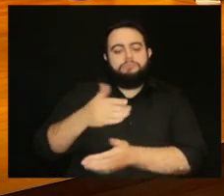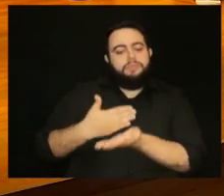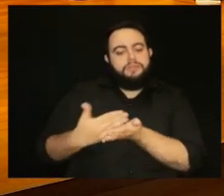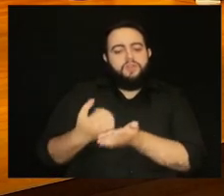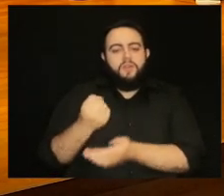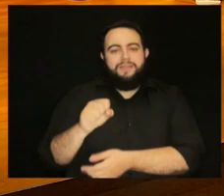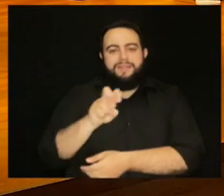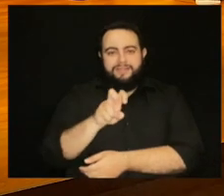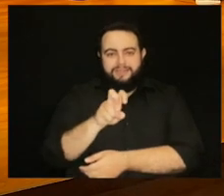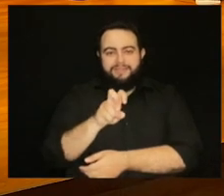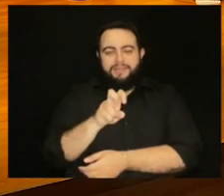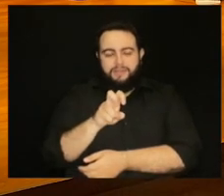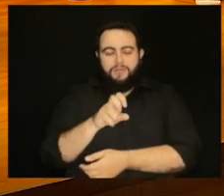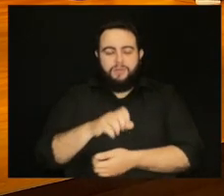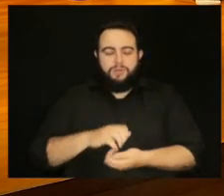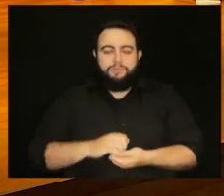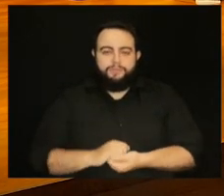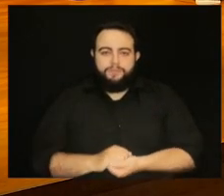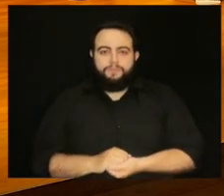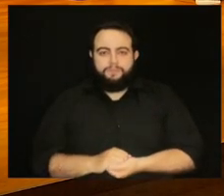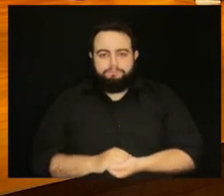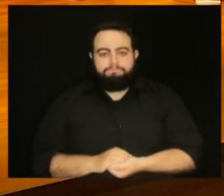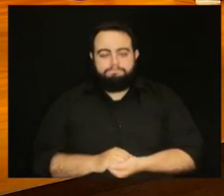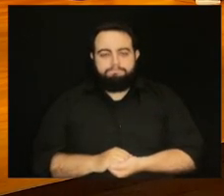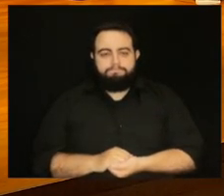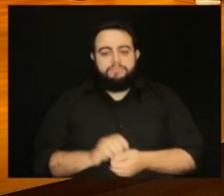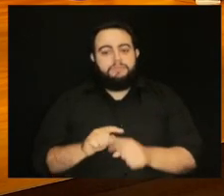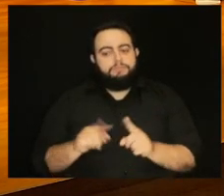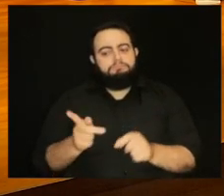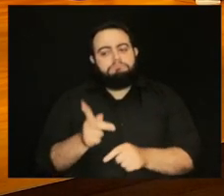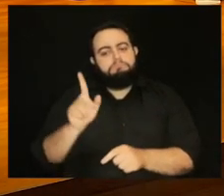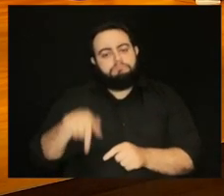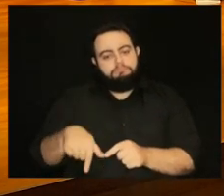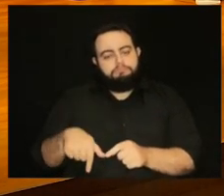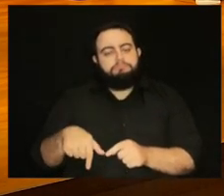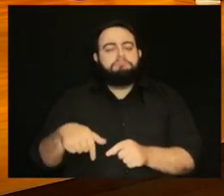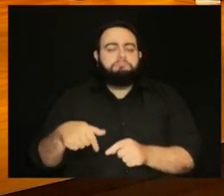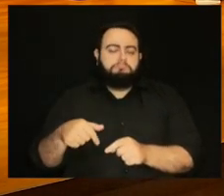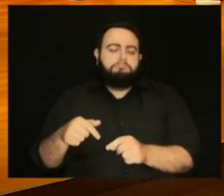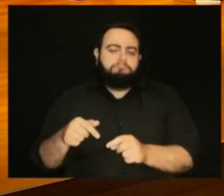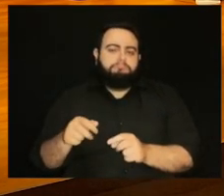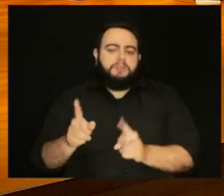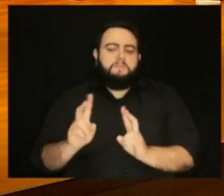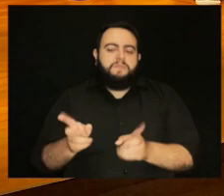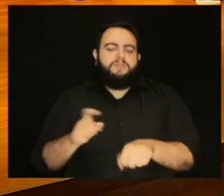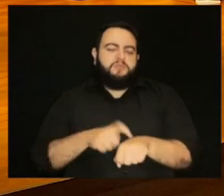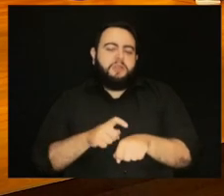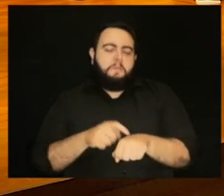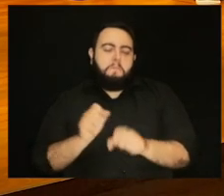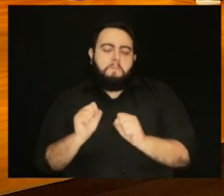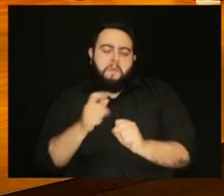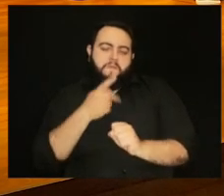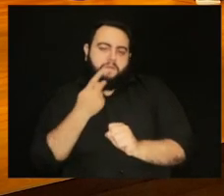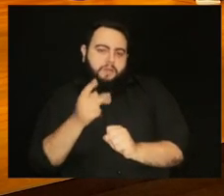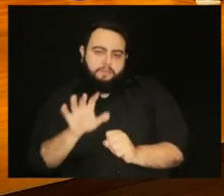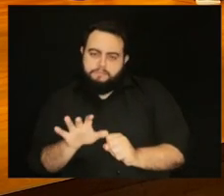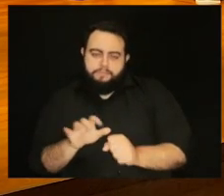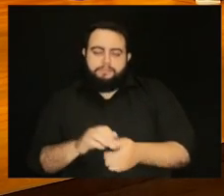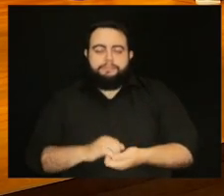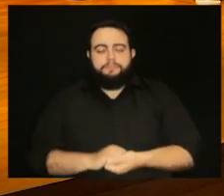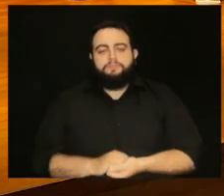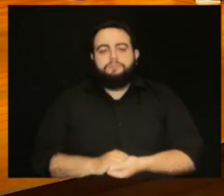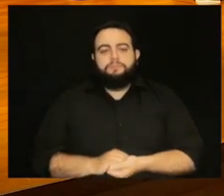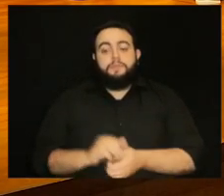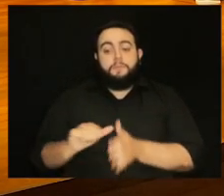então eles são contemporâneos em alguma medida. Nessa nessa primeira geração começa a ter